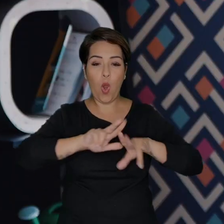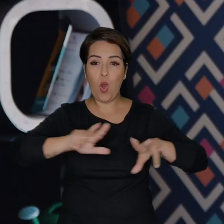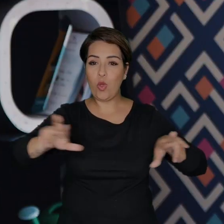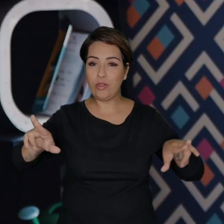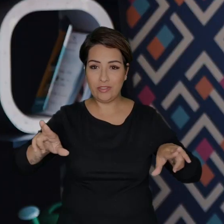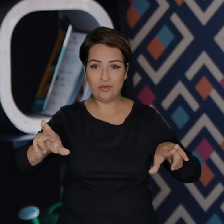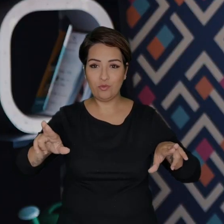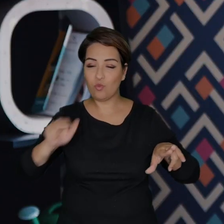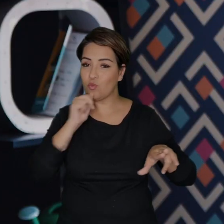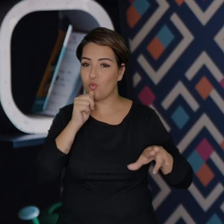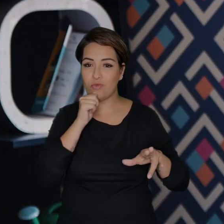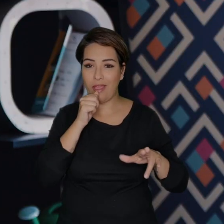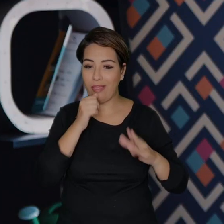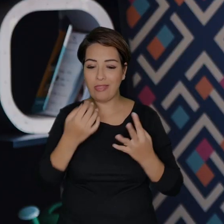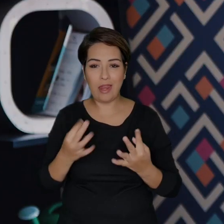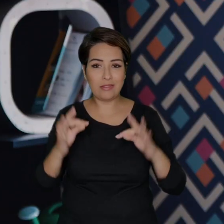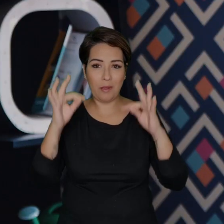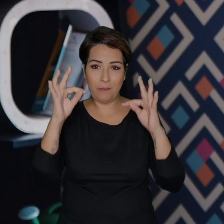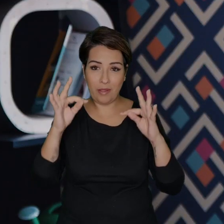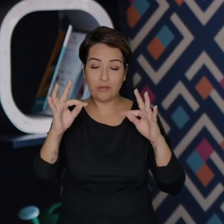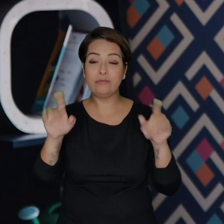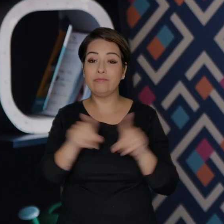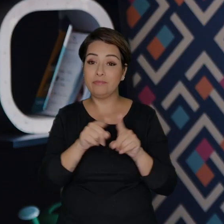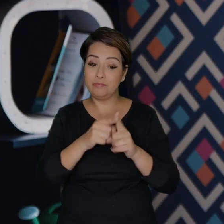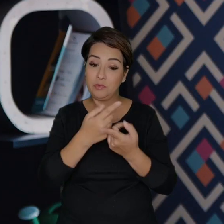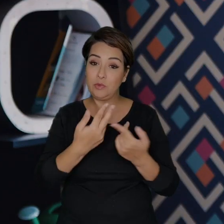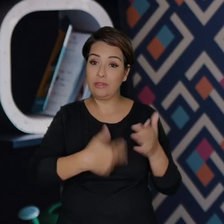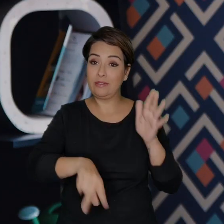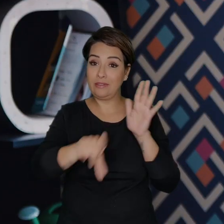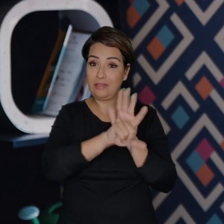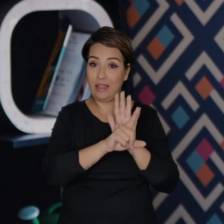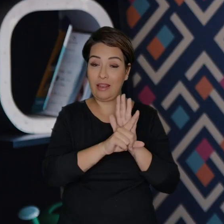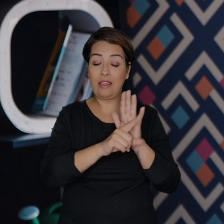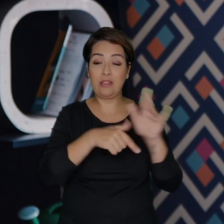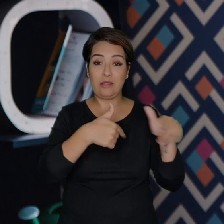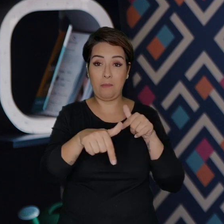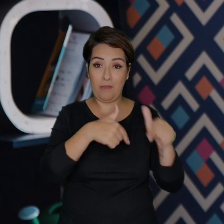A gente tem também as questões trabalhistas, porque em moda